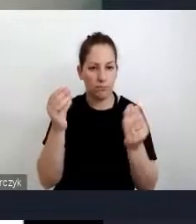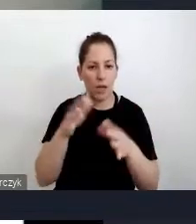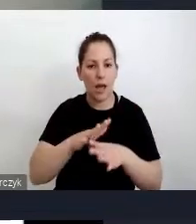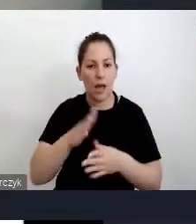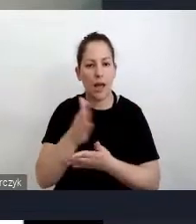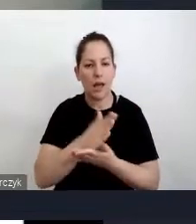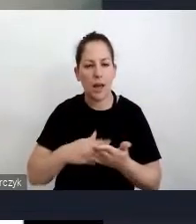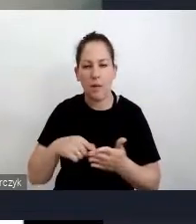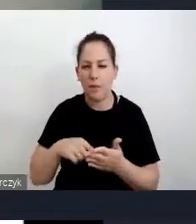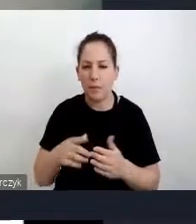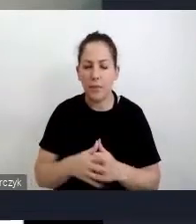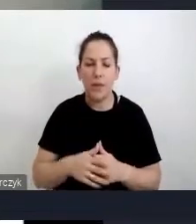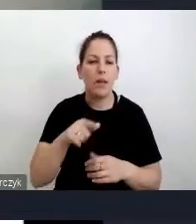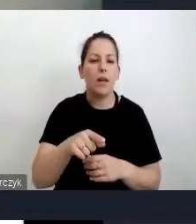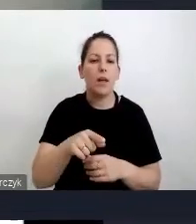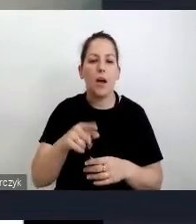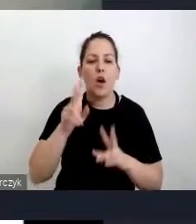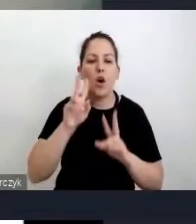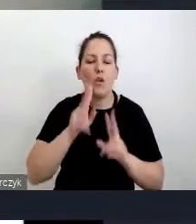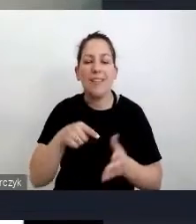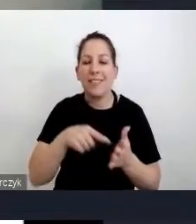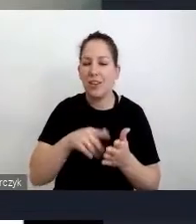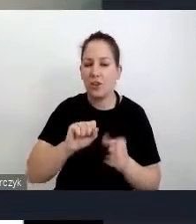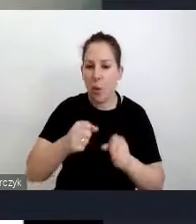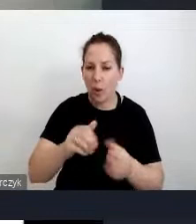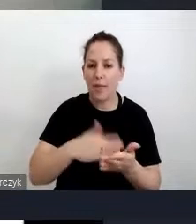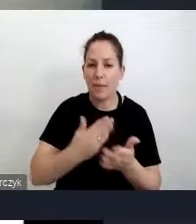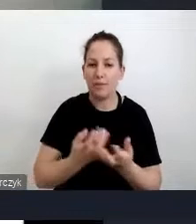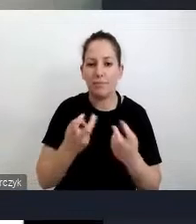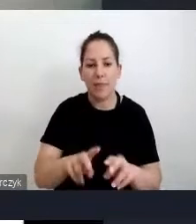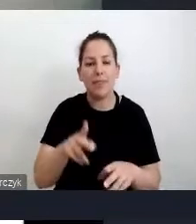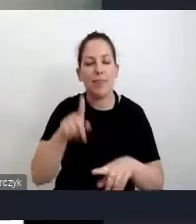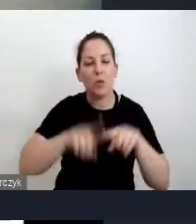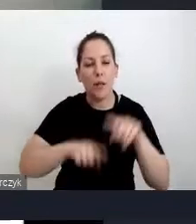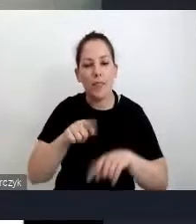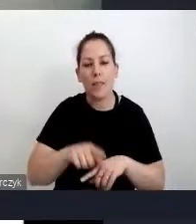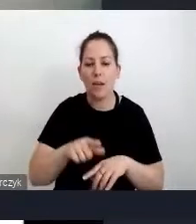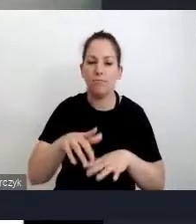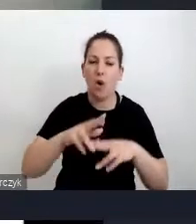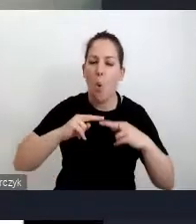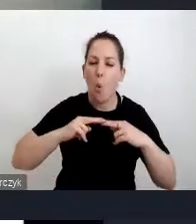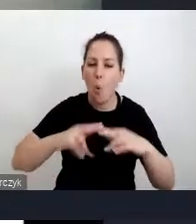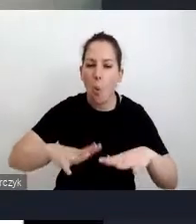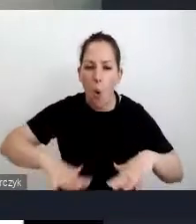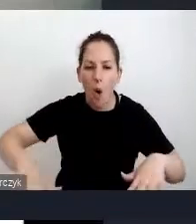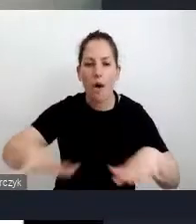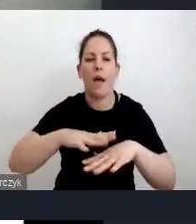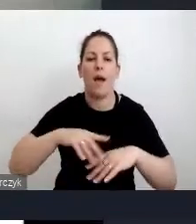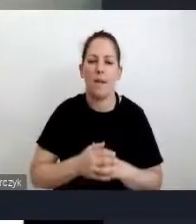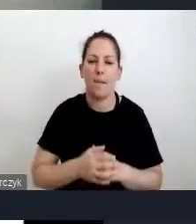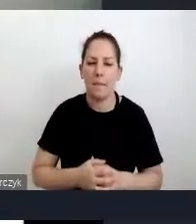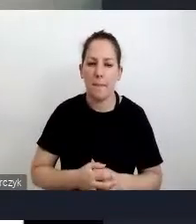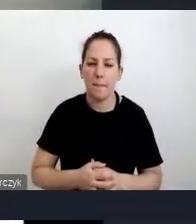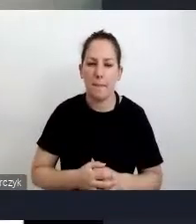Przykładami konkretnych działań w tym zakresie mogą być na przykład tworzenie naturalnych łąk, zakładanie ogrodów deszczowych i ogrodów komunalnych